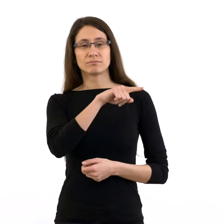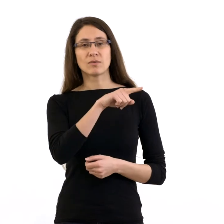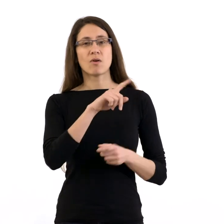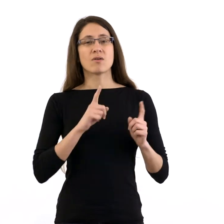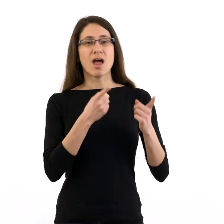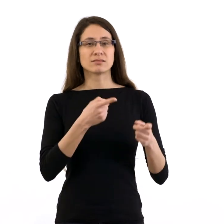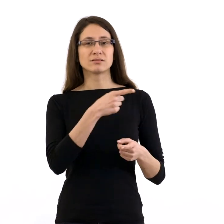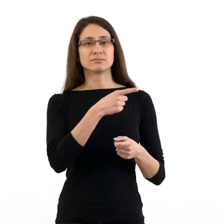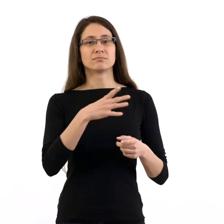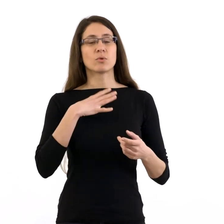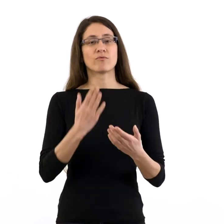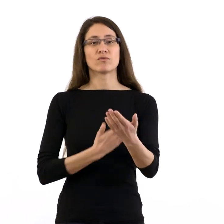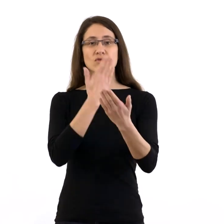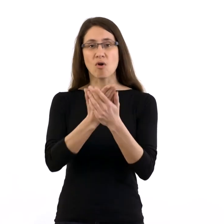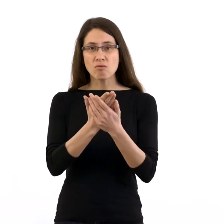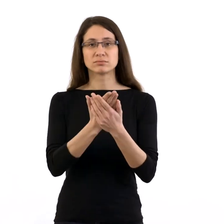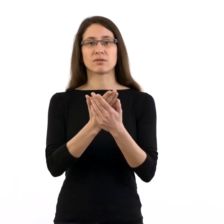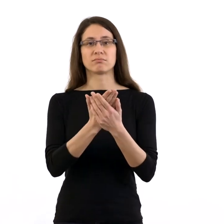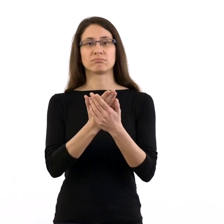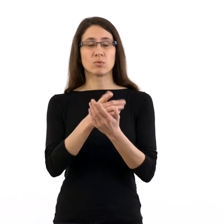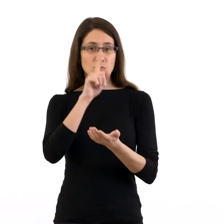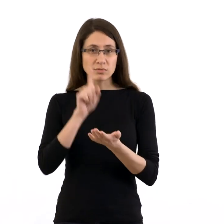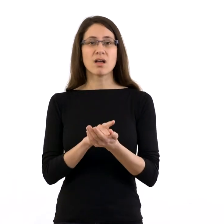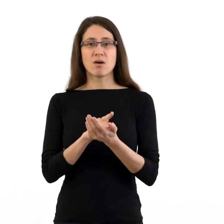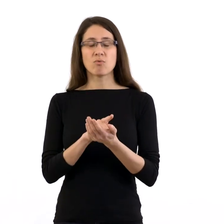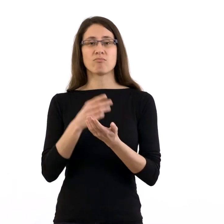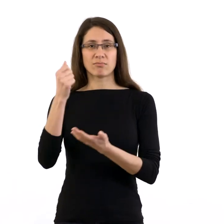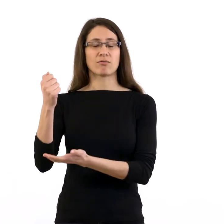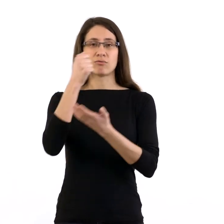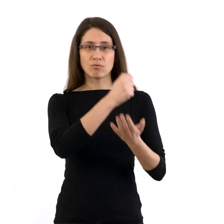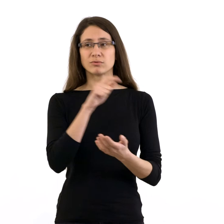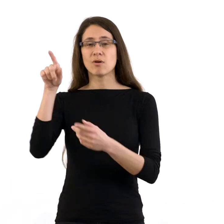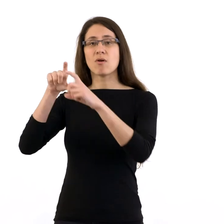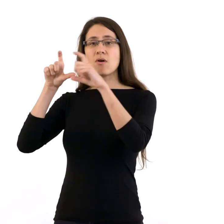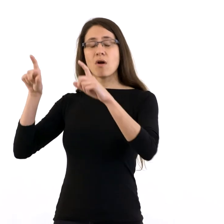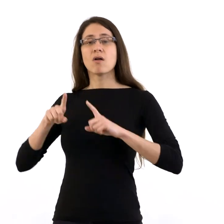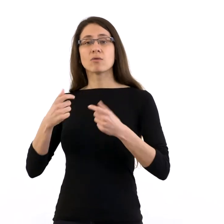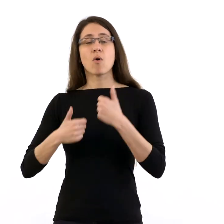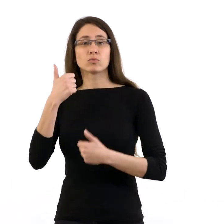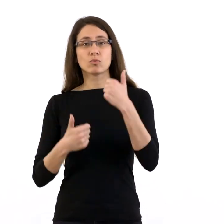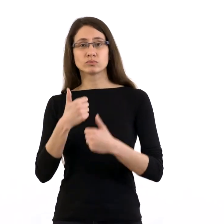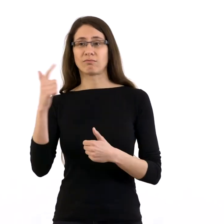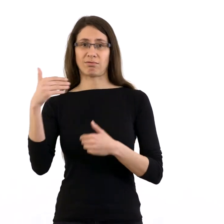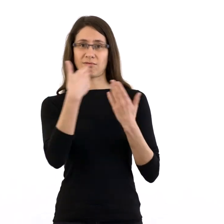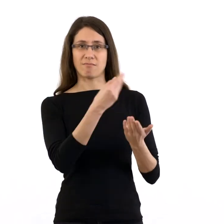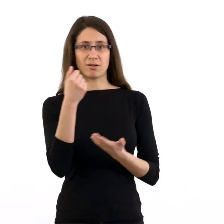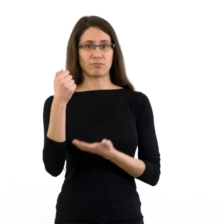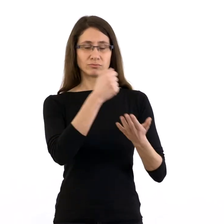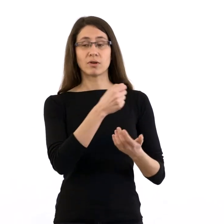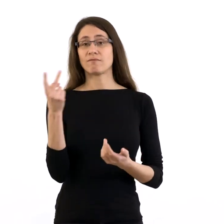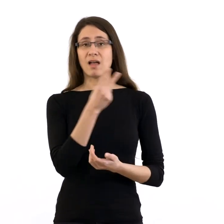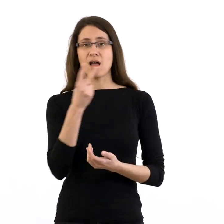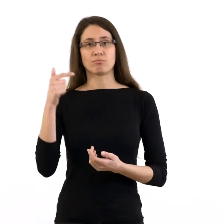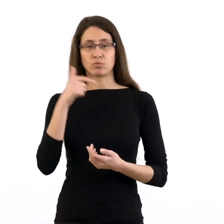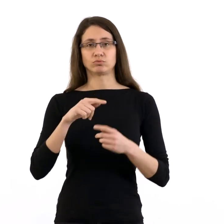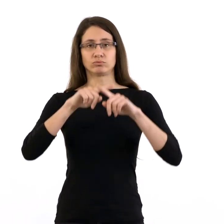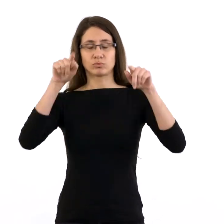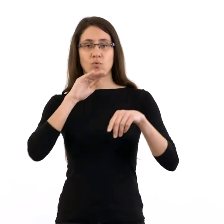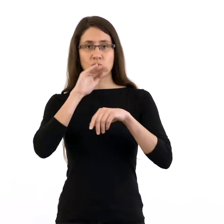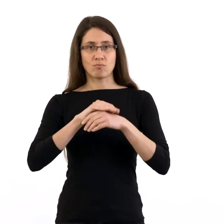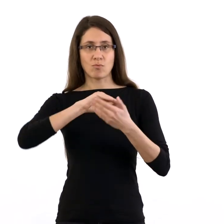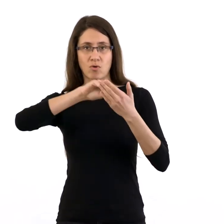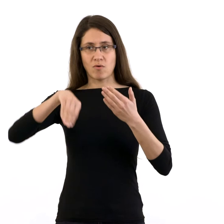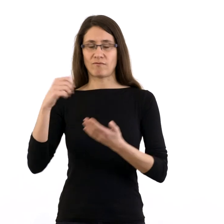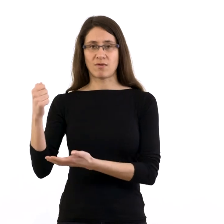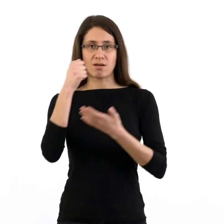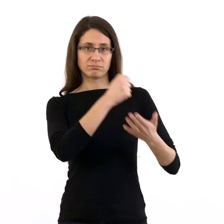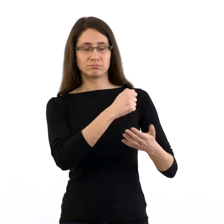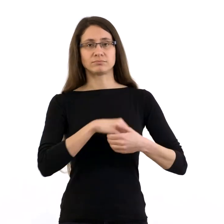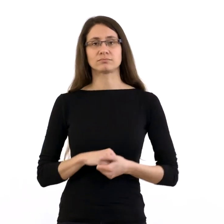Z organizacją, której wniosek został wybrany do dofinansowania, instytucja organizująca konkurs zawiera umowę o dofinansowanie.